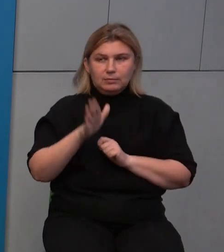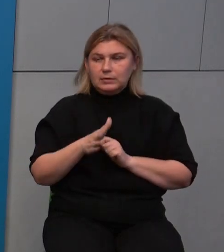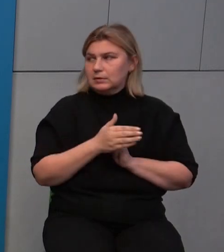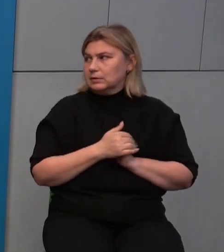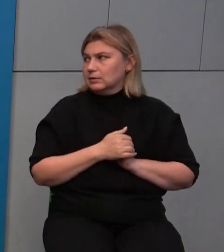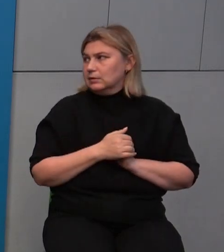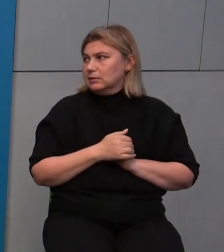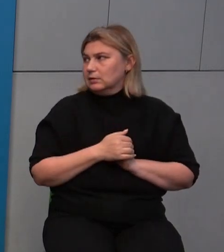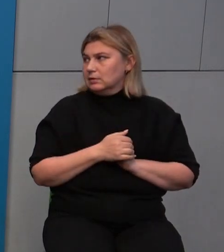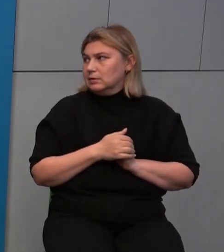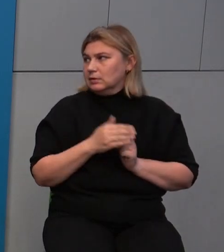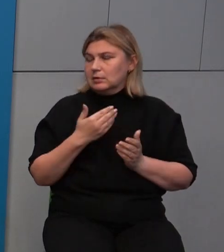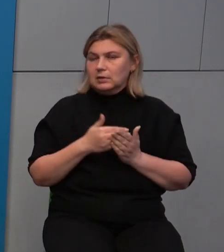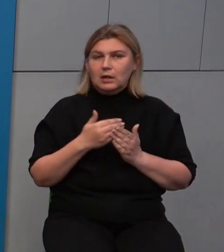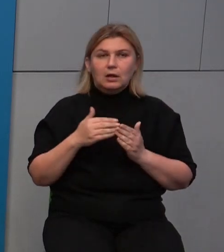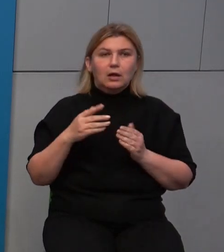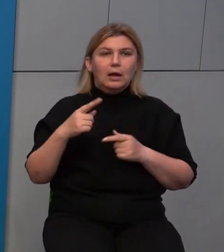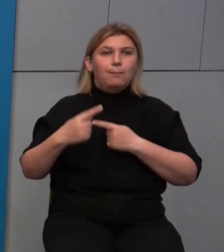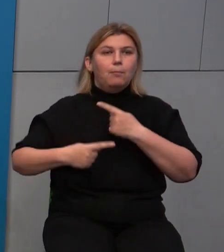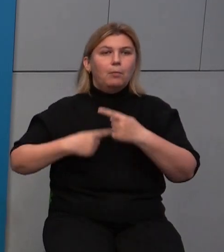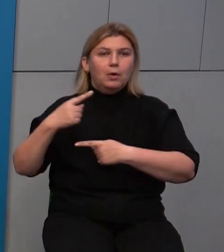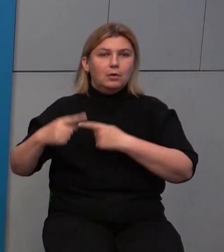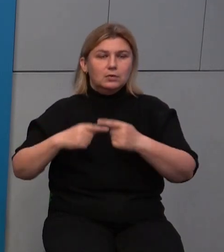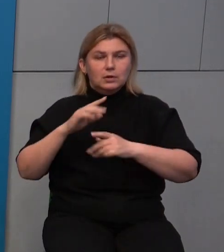W związku z tym uruchomiła się procedura całej tej bezpieki,